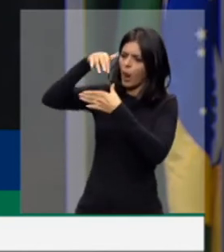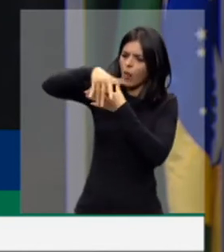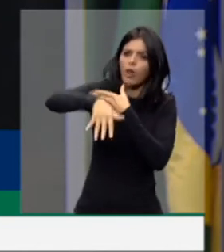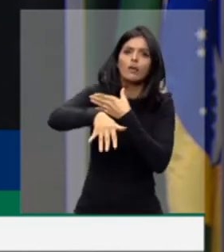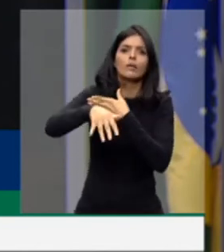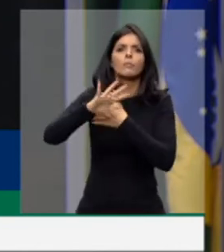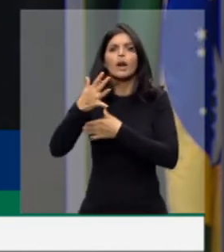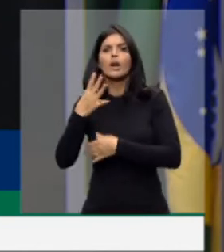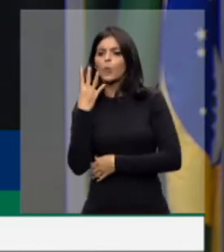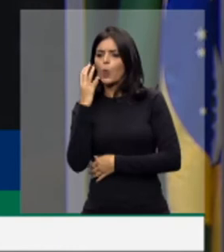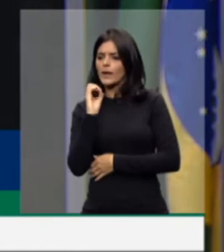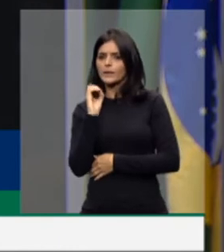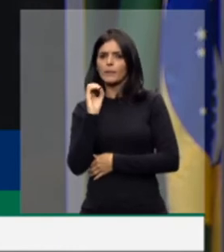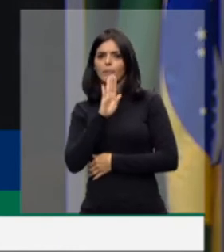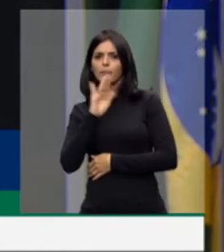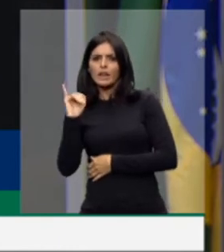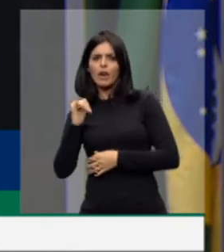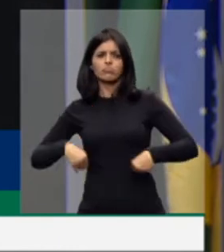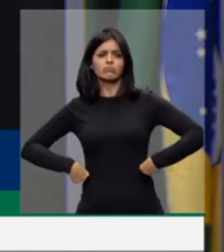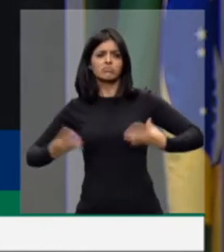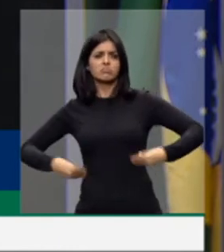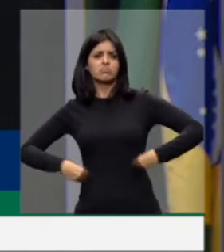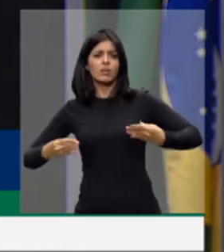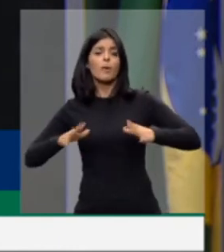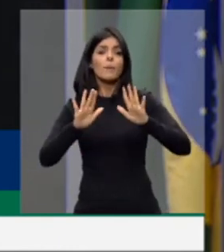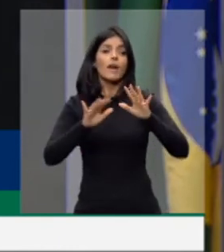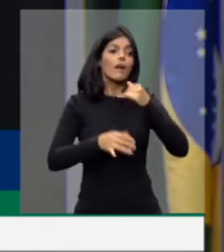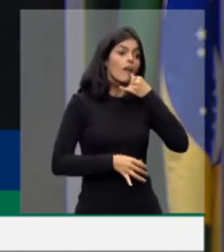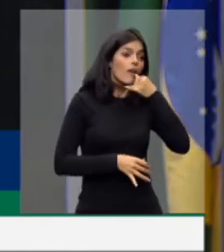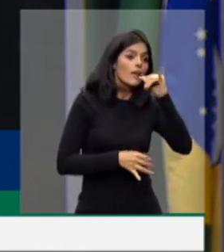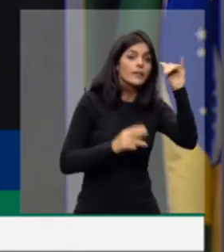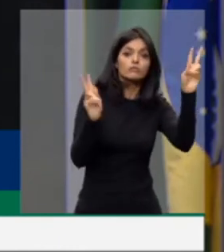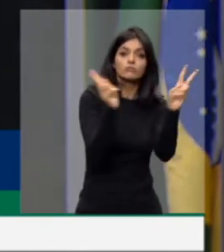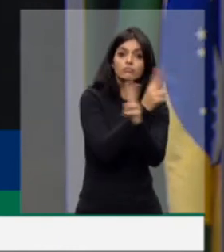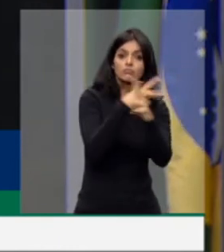PARA O CARVÃO, PARA AS TÉ RMICAS, ALGO EM TORNO DE 40 BILHÕES DE REAIS POR ANO NA